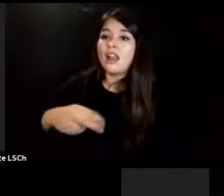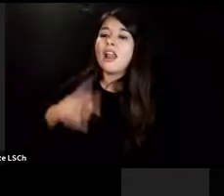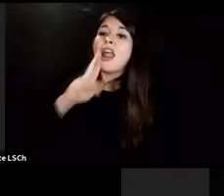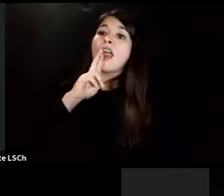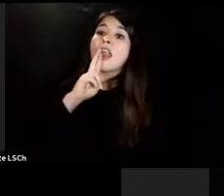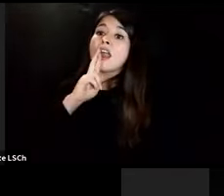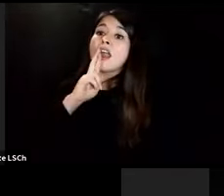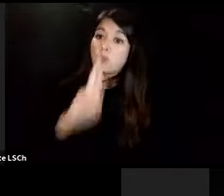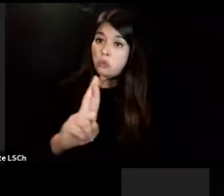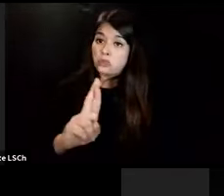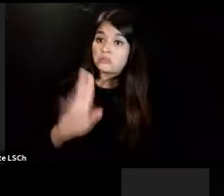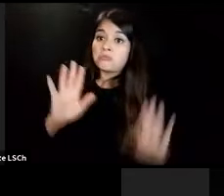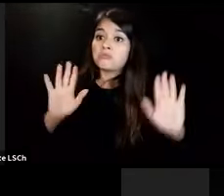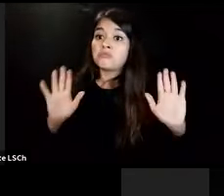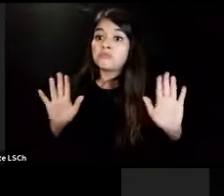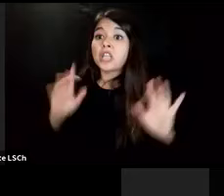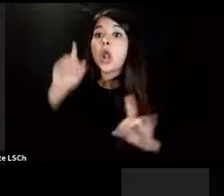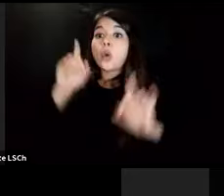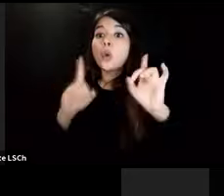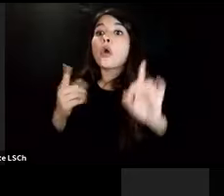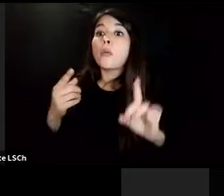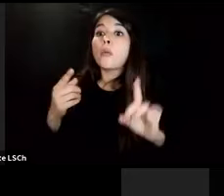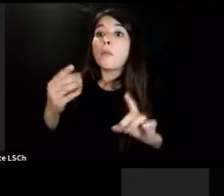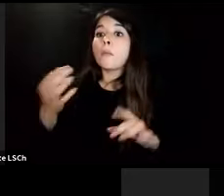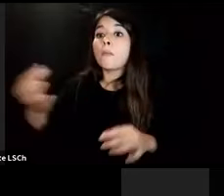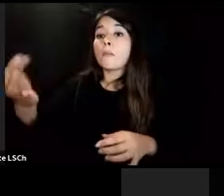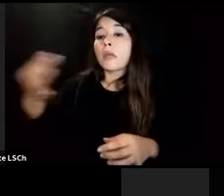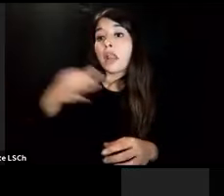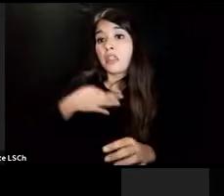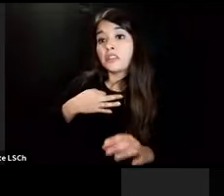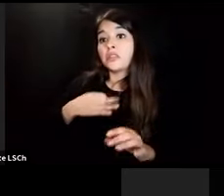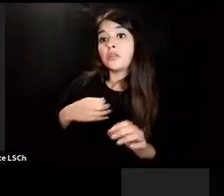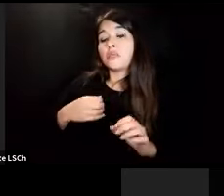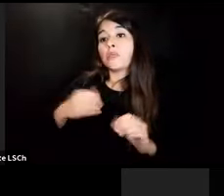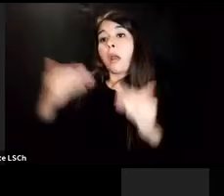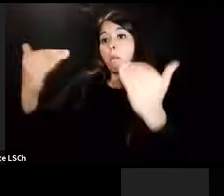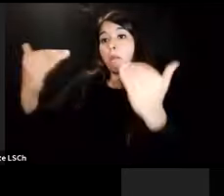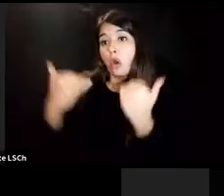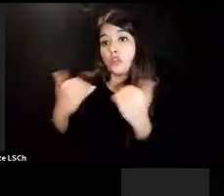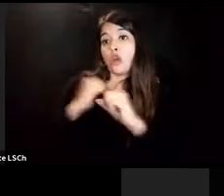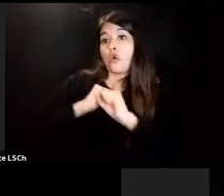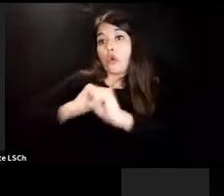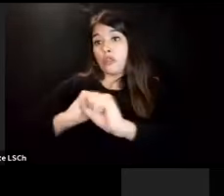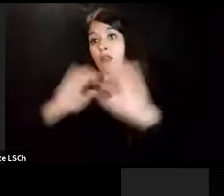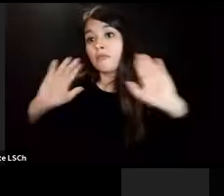rebatir a alguna persona por ahí, es darse cuenta de que la versión fílmica,